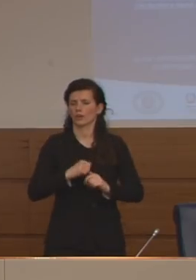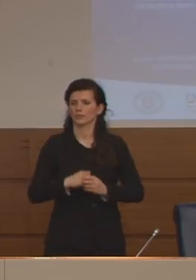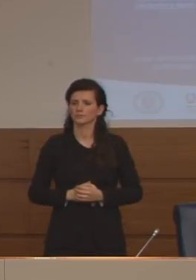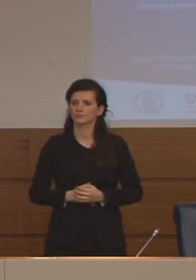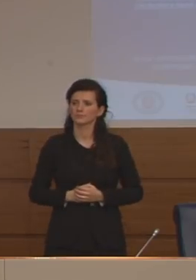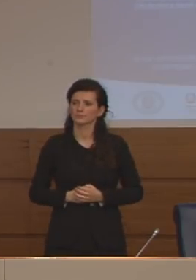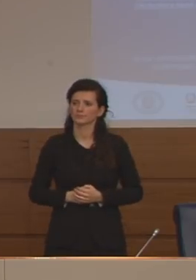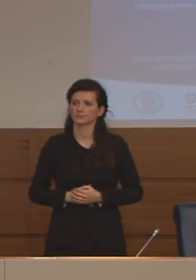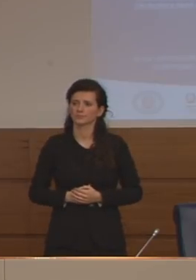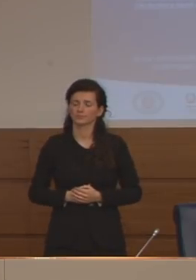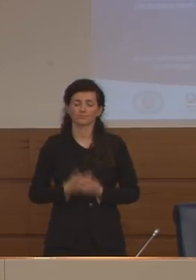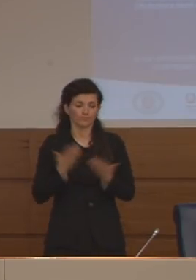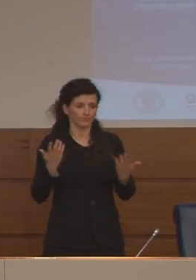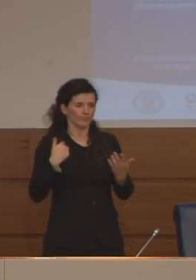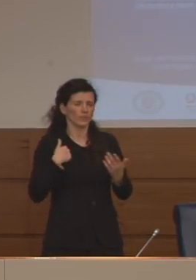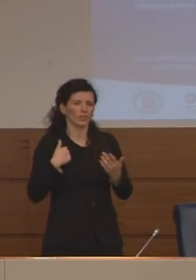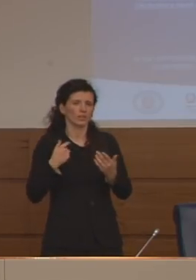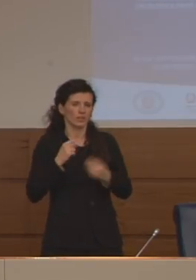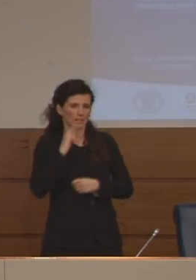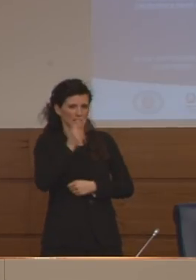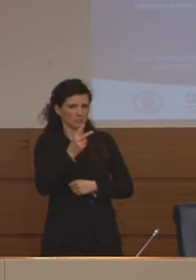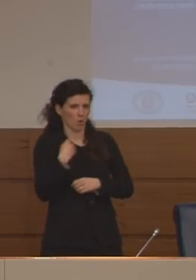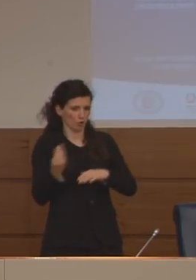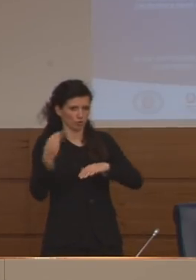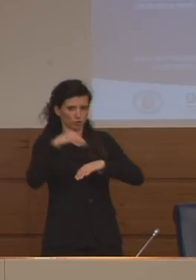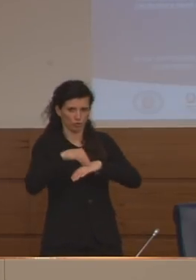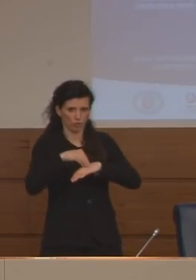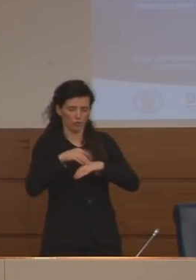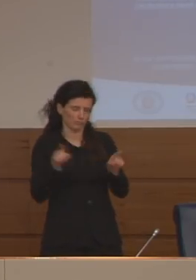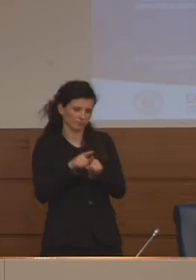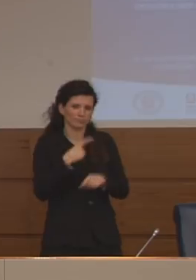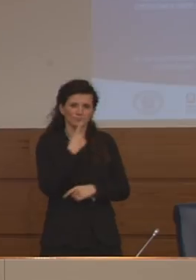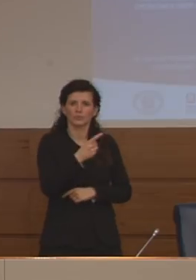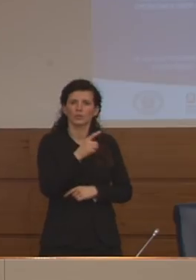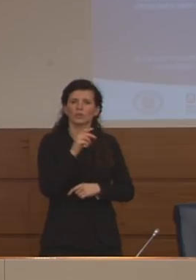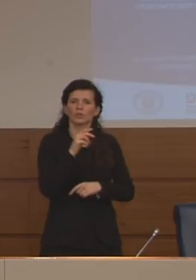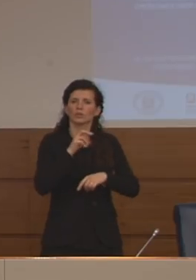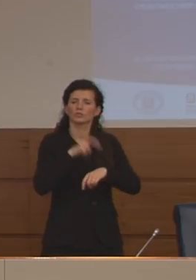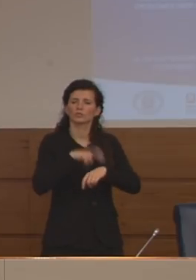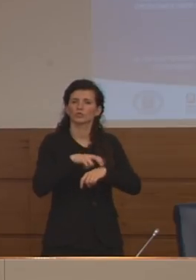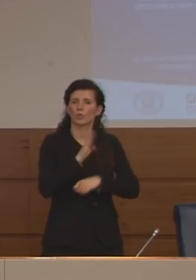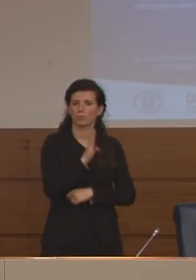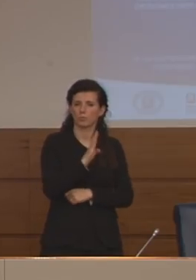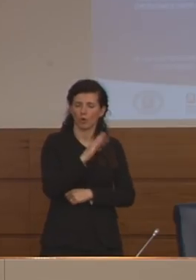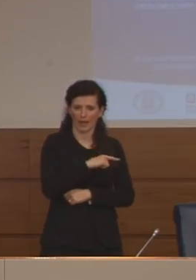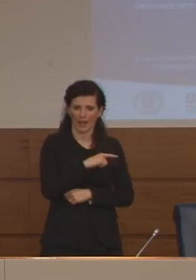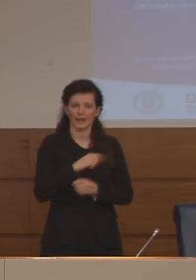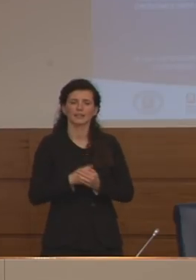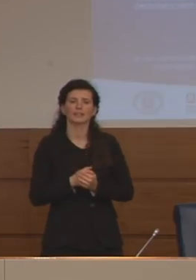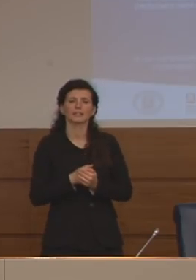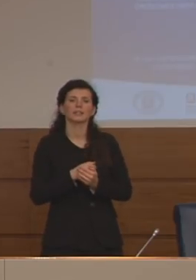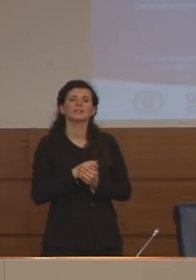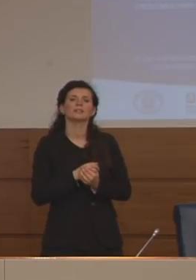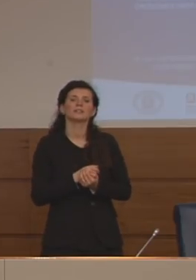Sì, vado a completare quanto detto nella risposta precedente e quanto poi il Dottor Borrelli ha specificato.